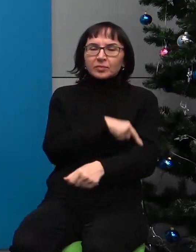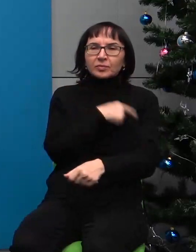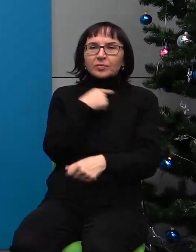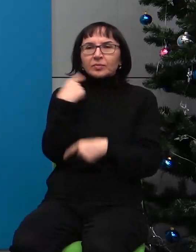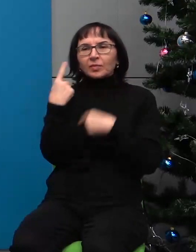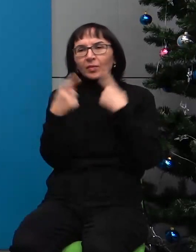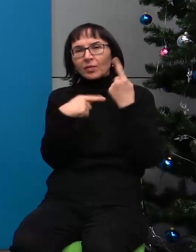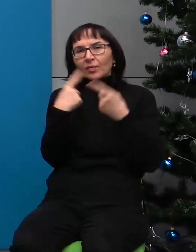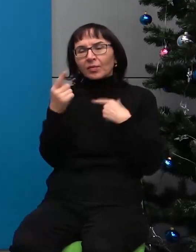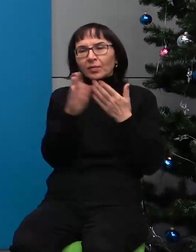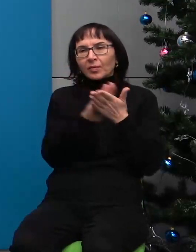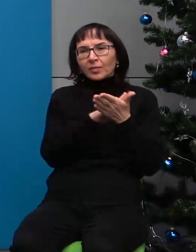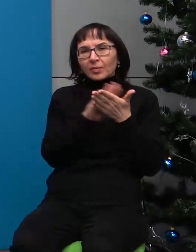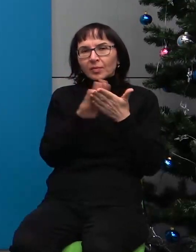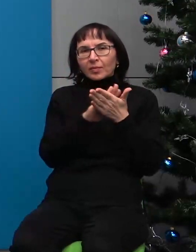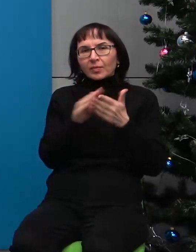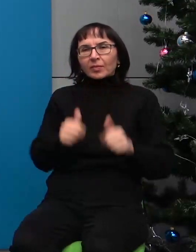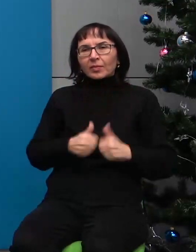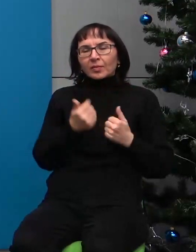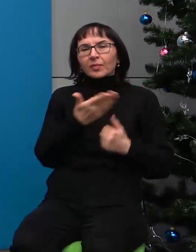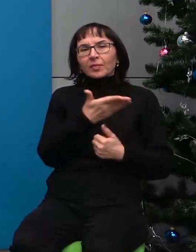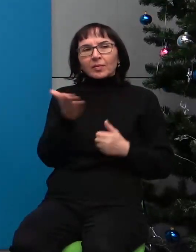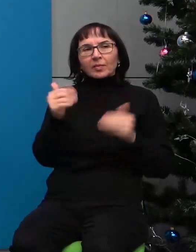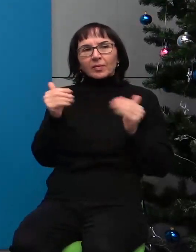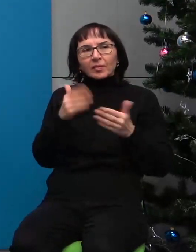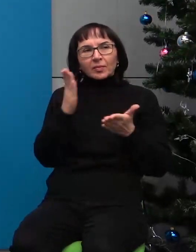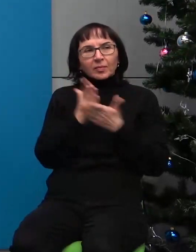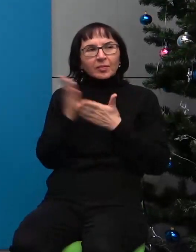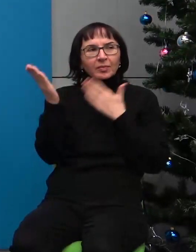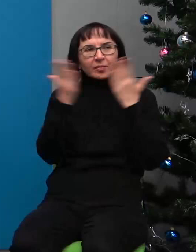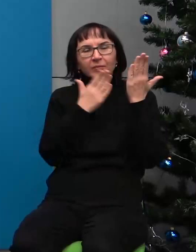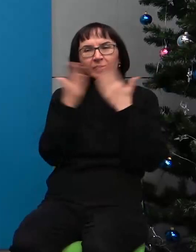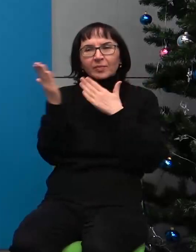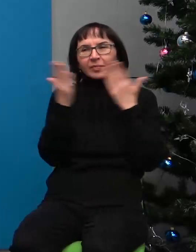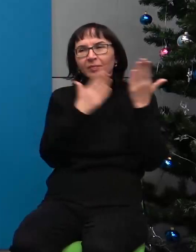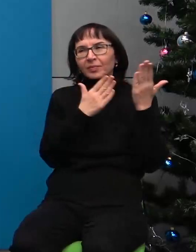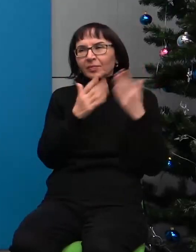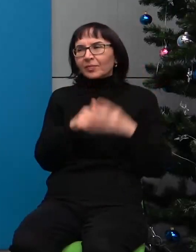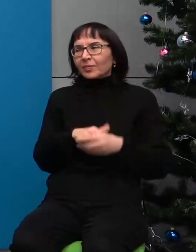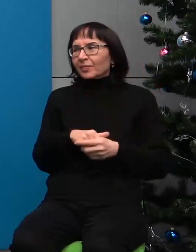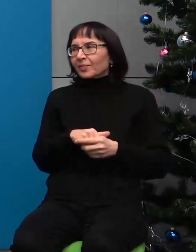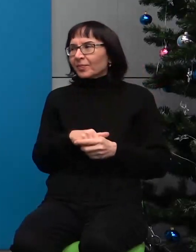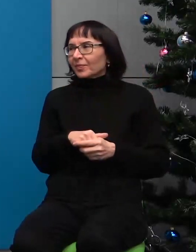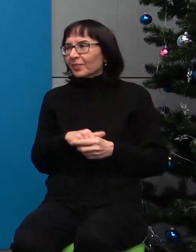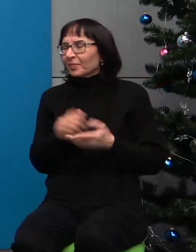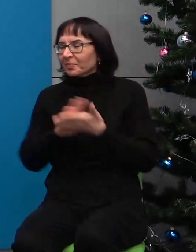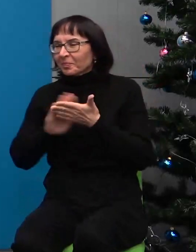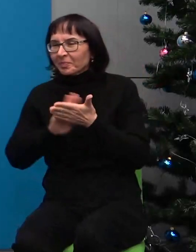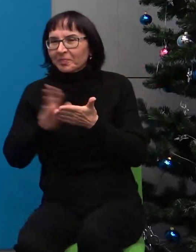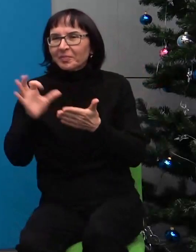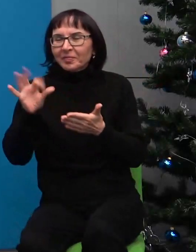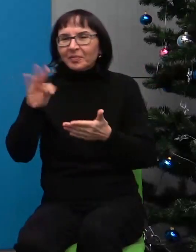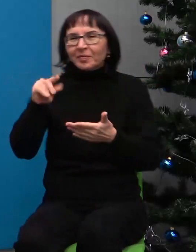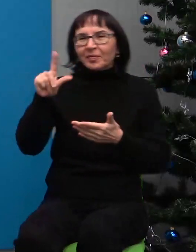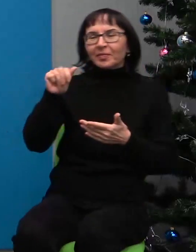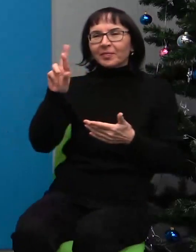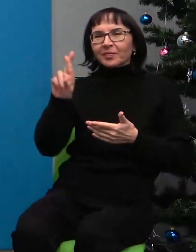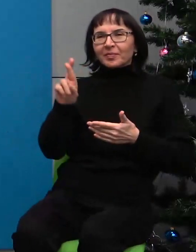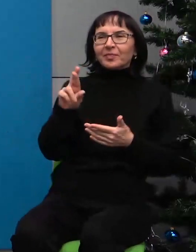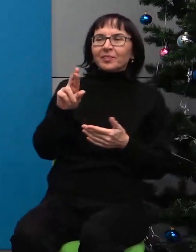ale myślę, że państwo mogą po prostu teraz zacząć czytać. Przepraszam. Słuchaj, myślę, że te moje słowa z początku